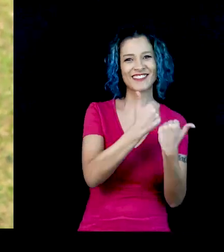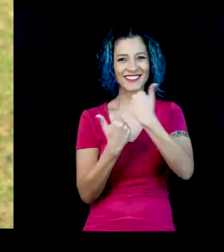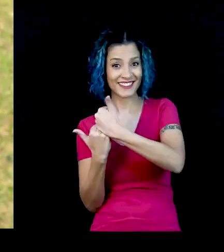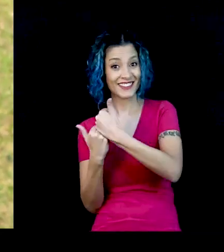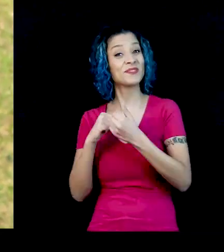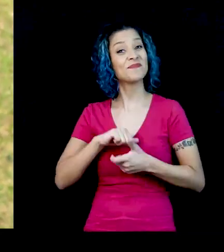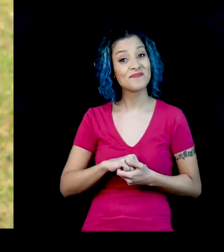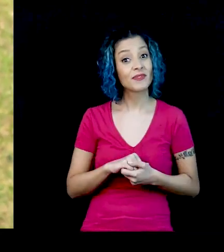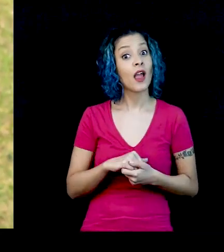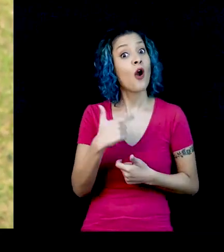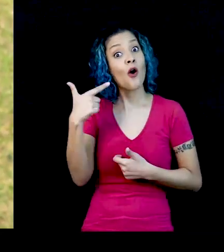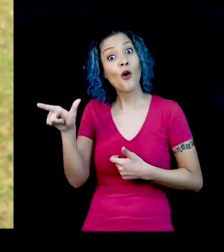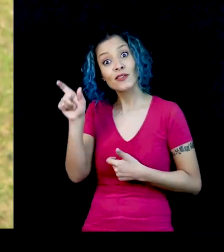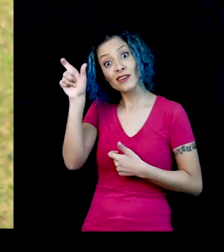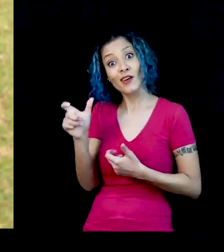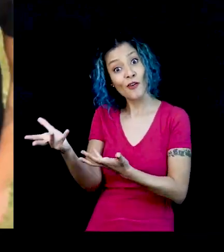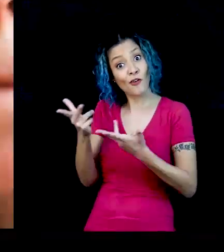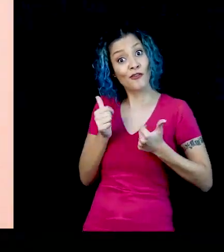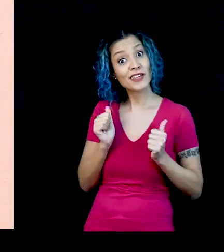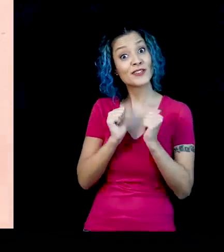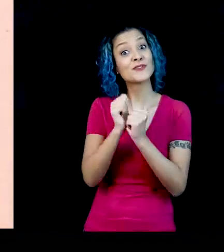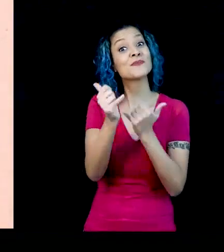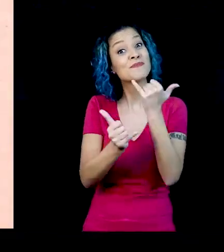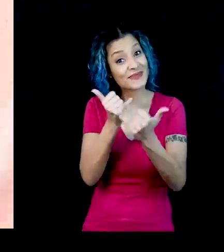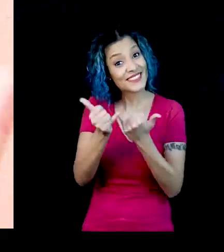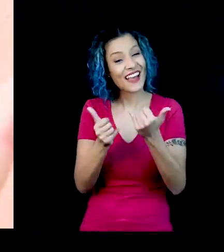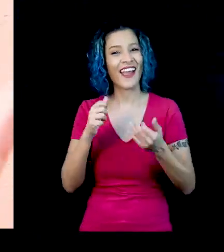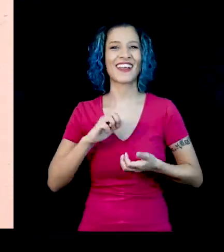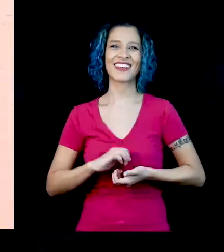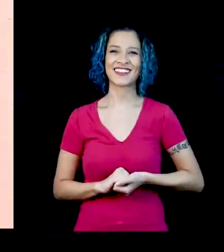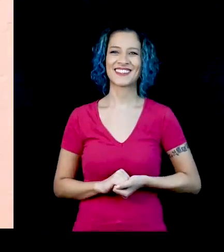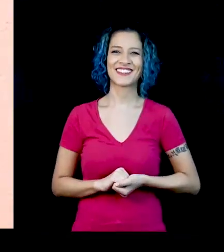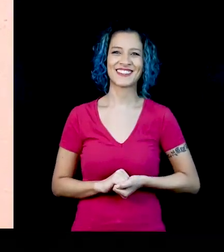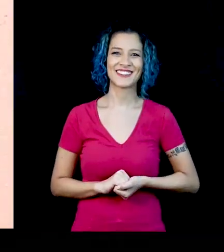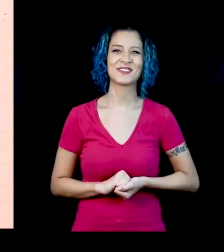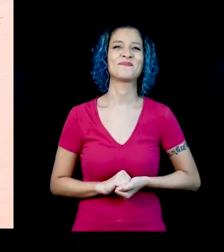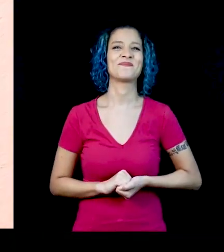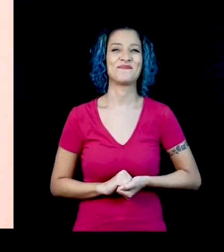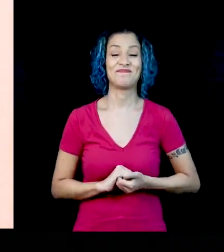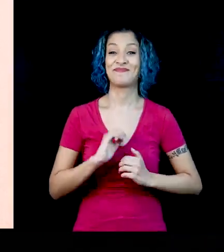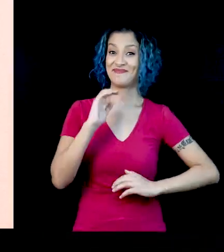Convide alguém para brincar com você. Para a segunda atividade de hoje